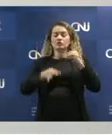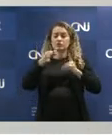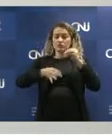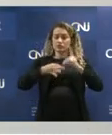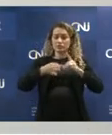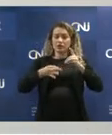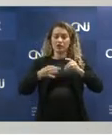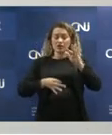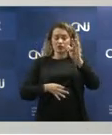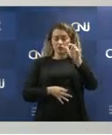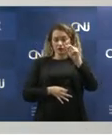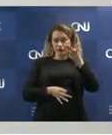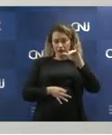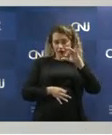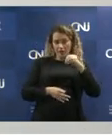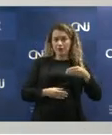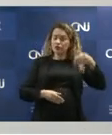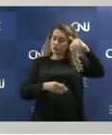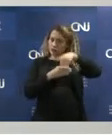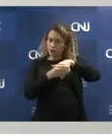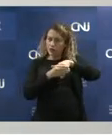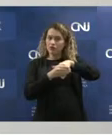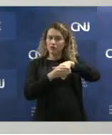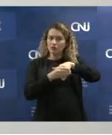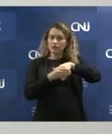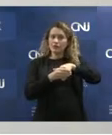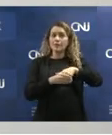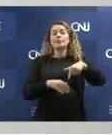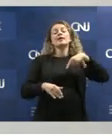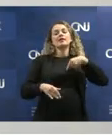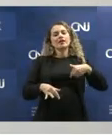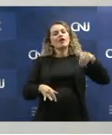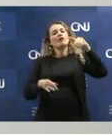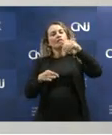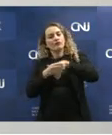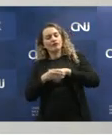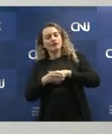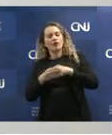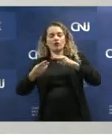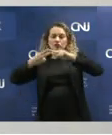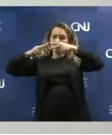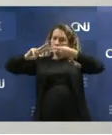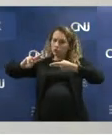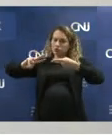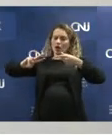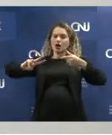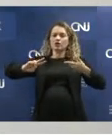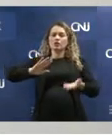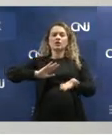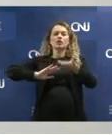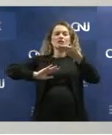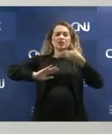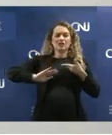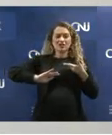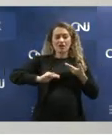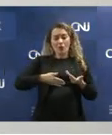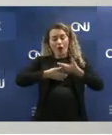Aurélio Lopes, no seu ou no seu voto, que inclusive é o voto divergente que deu azo ao arquivamento desse feito.